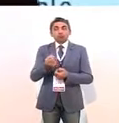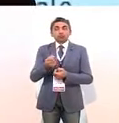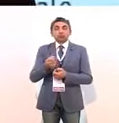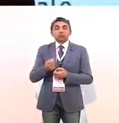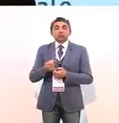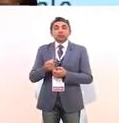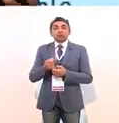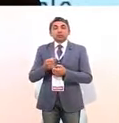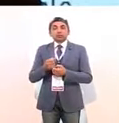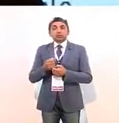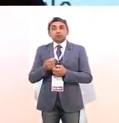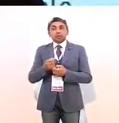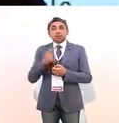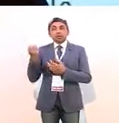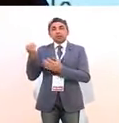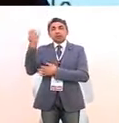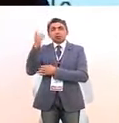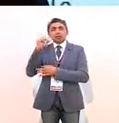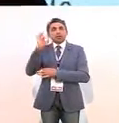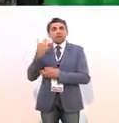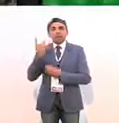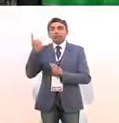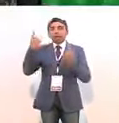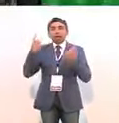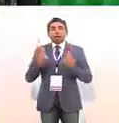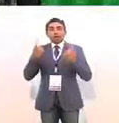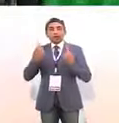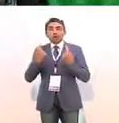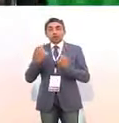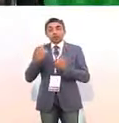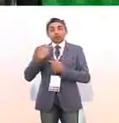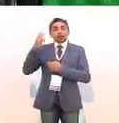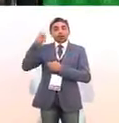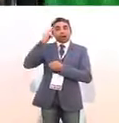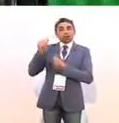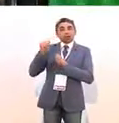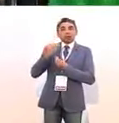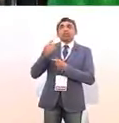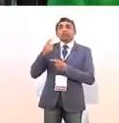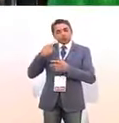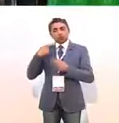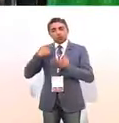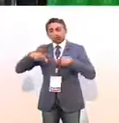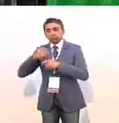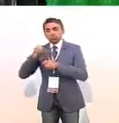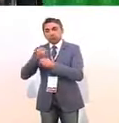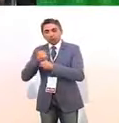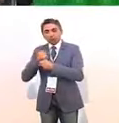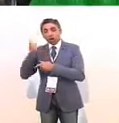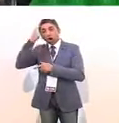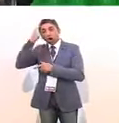ci aspettano in tutte le stazioni per ricordare. Stiamo lavorando con tutto il governo, con